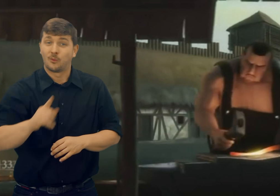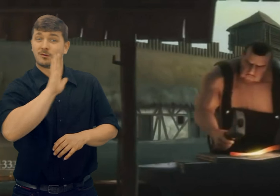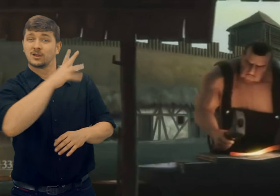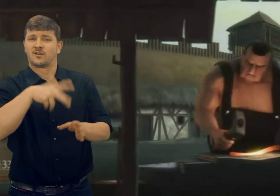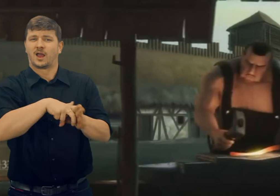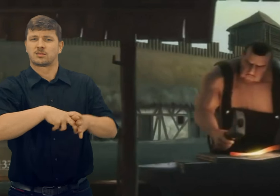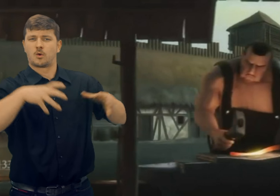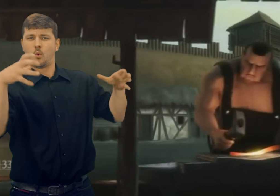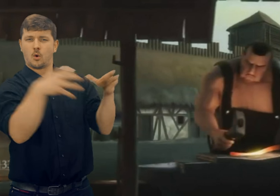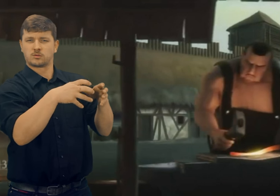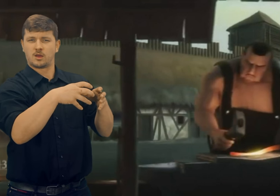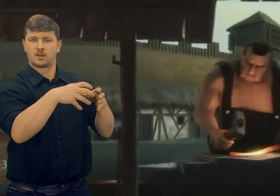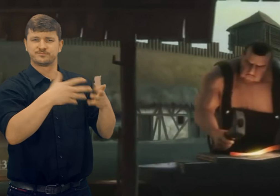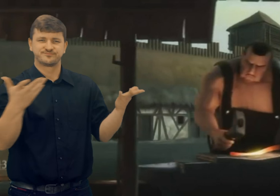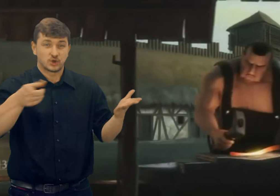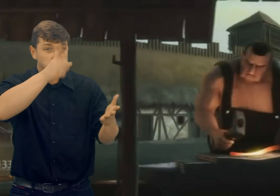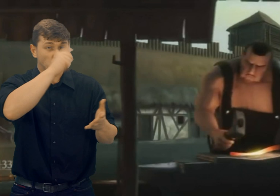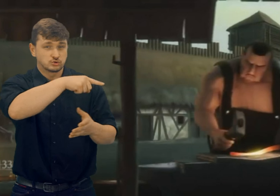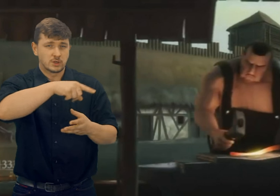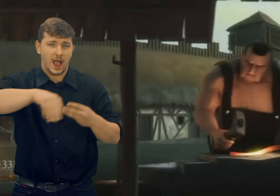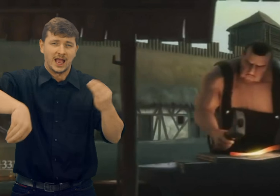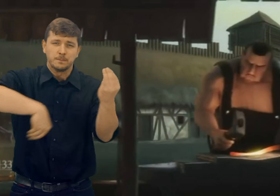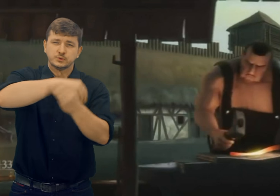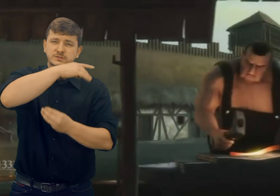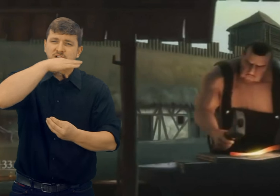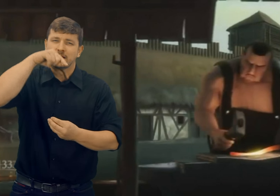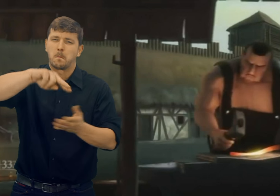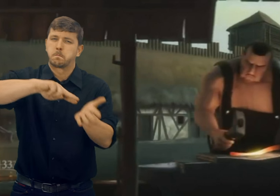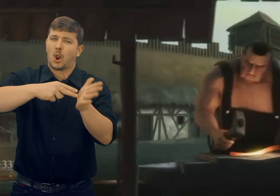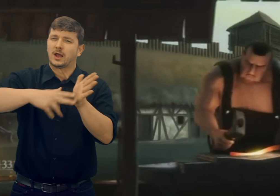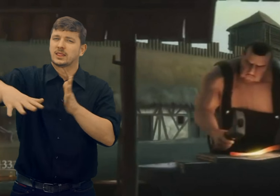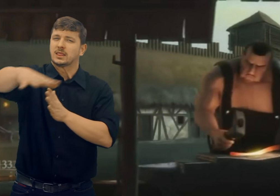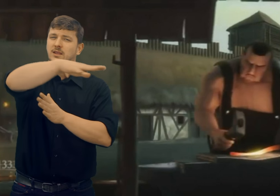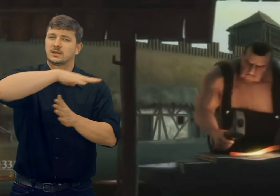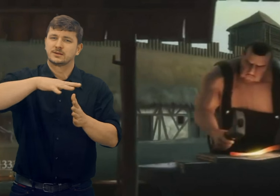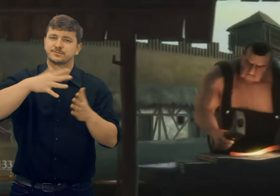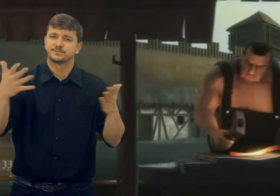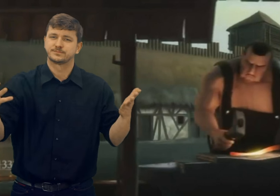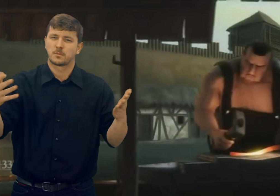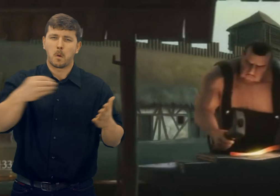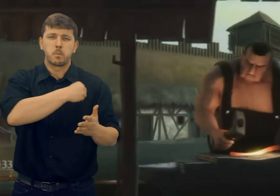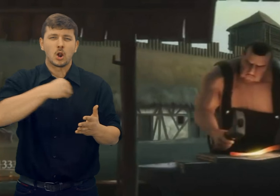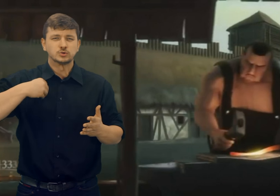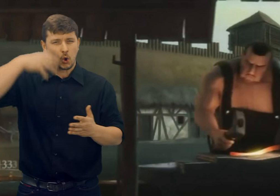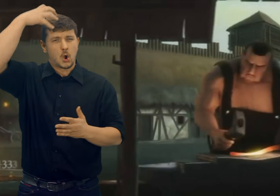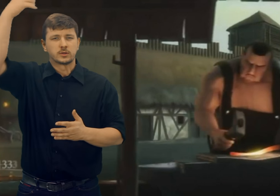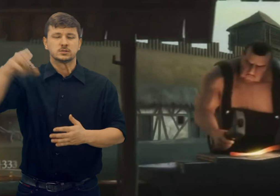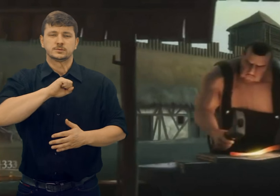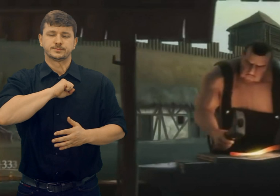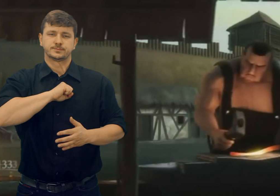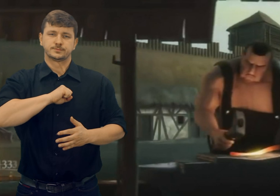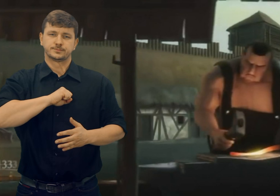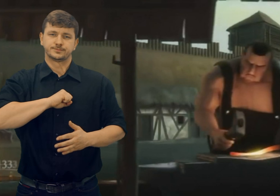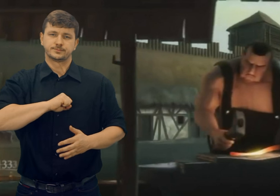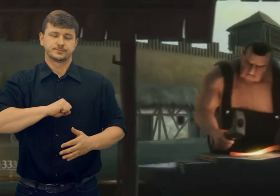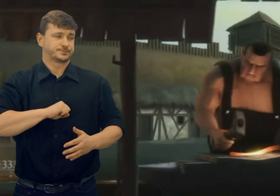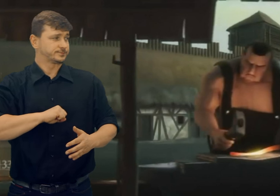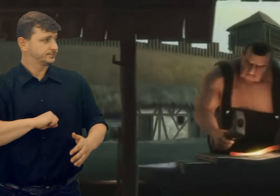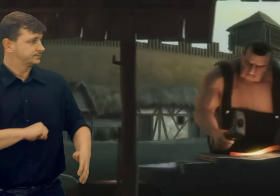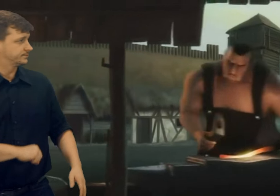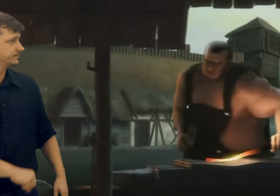und sein Ritterorden. Die Deutschen mischten sich politisch viel ein, sehr zum Frust des polnischen Königs.